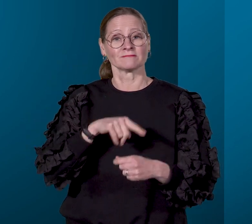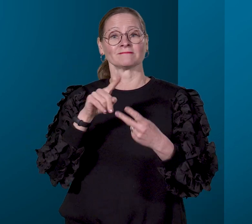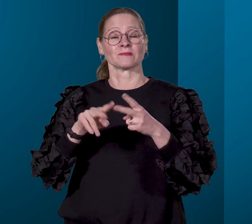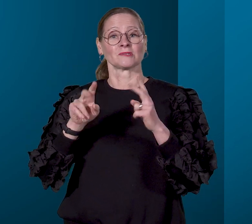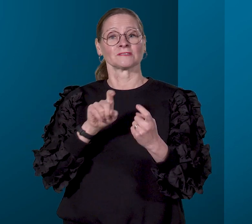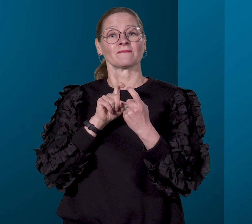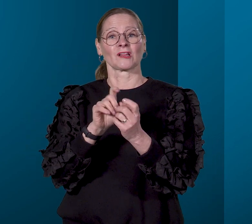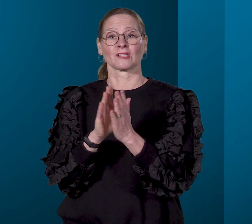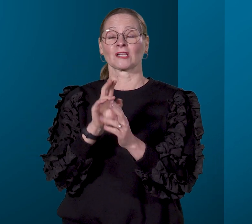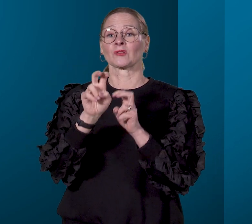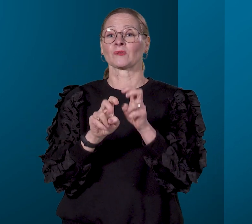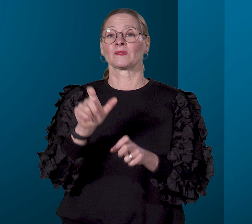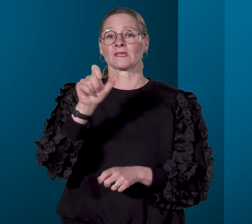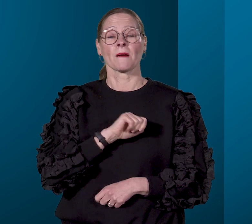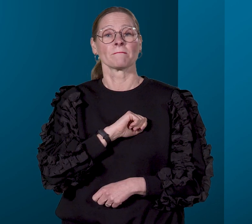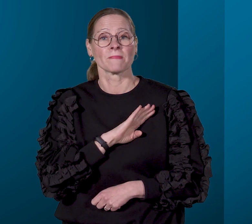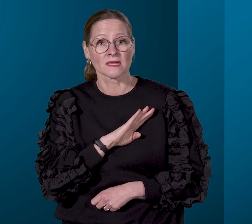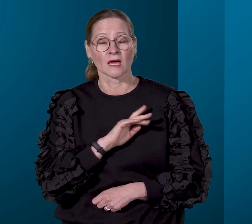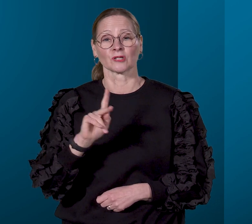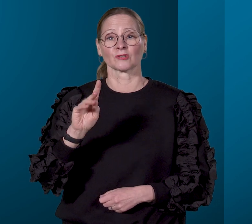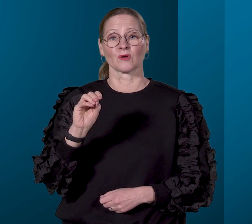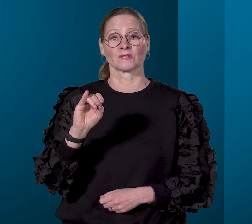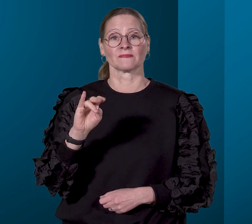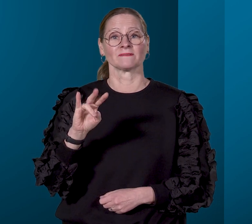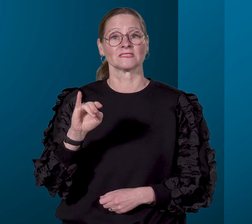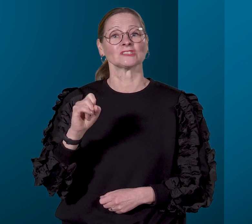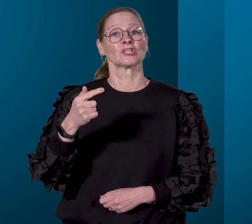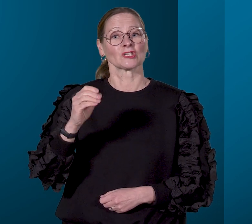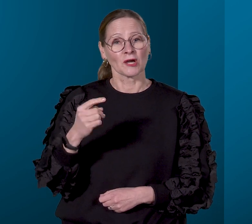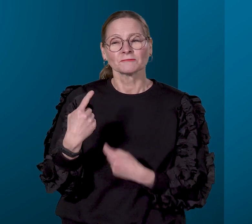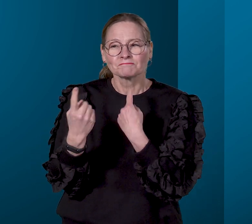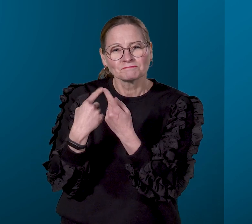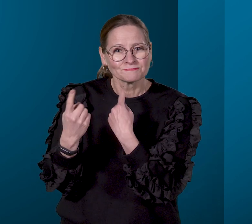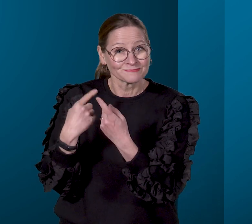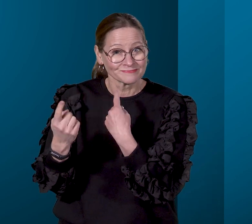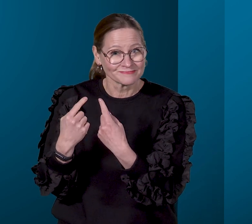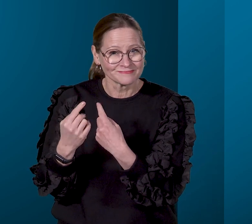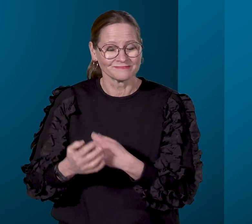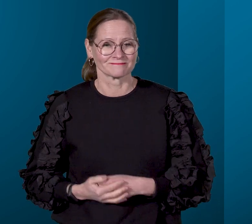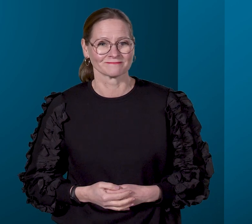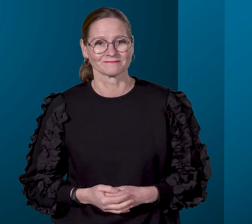sekä väitöskirjatutkija Maija Koivistoa asian tiimoilta.